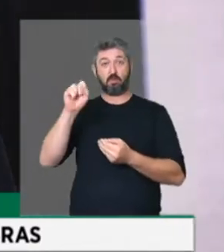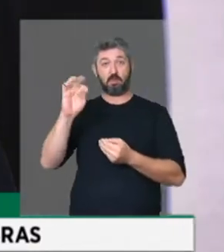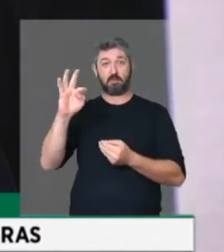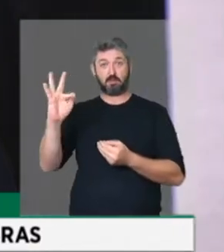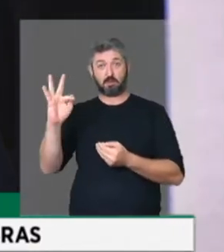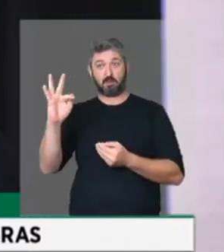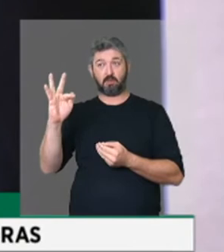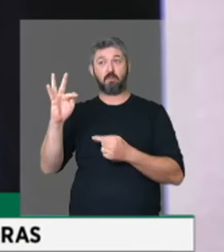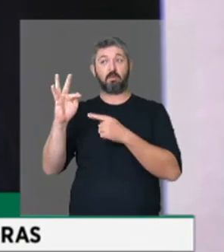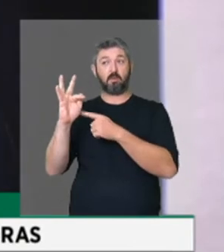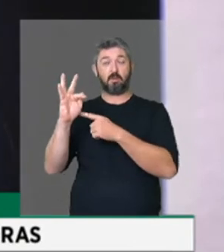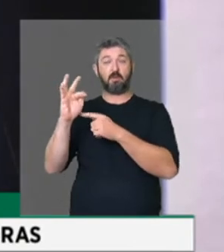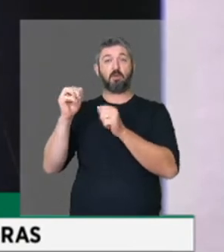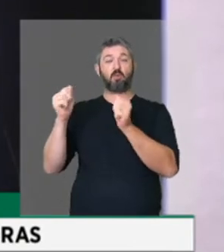MISTAS. POSTERIORMENTE O STF,